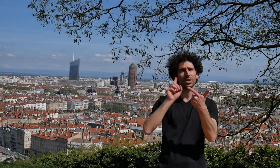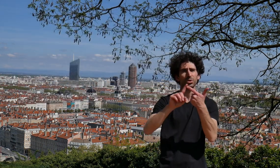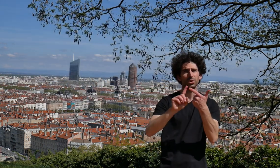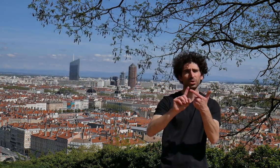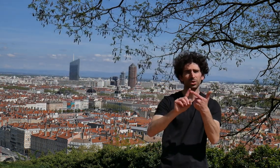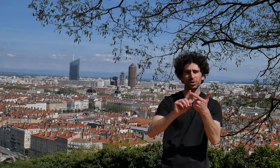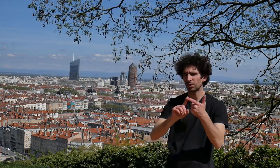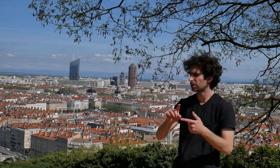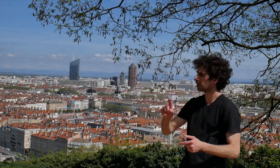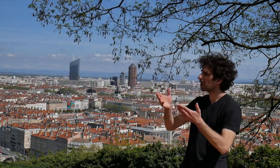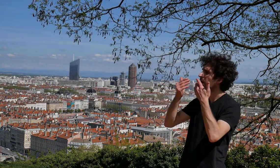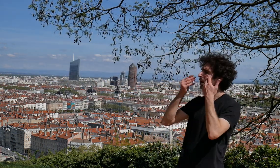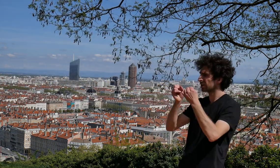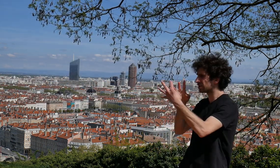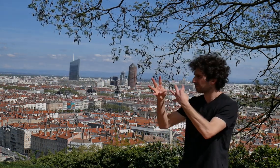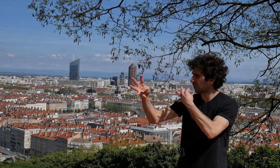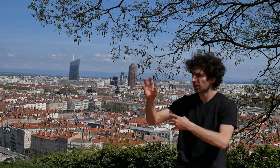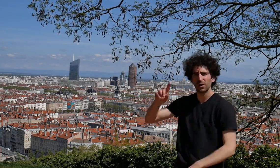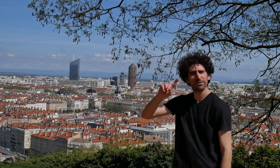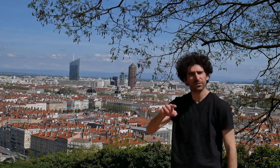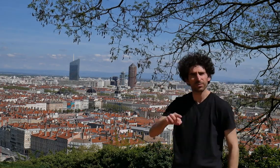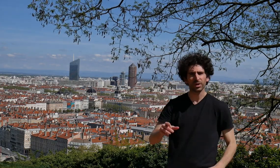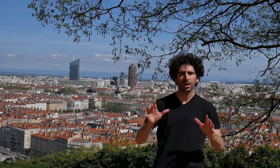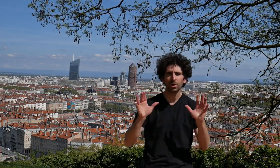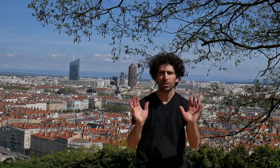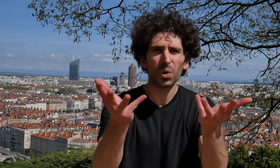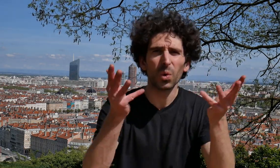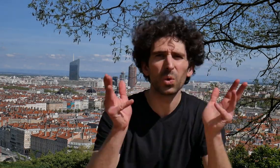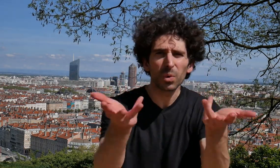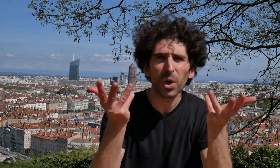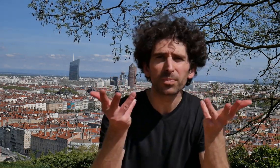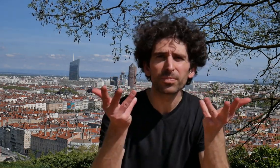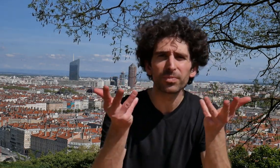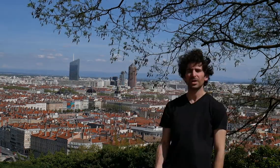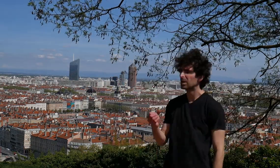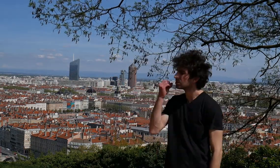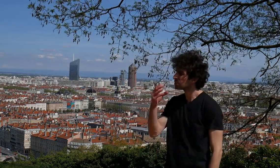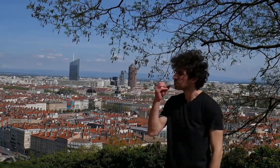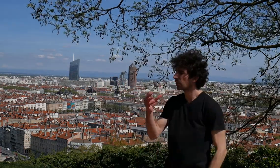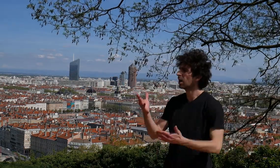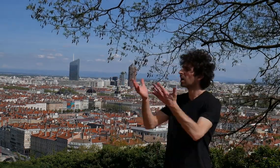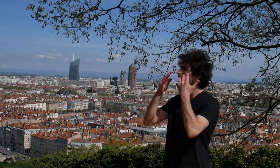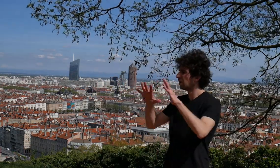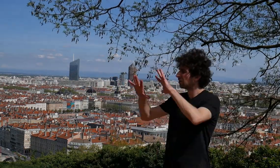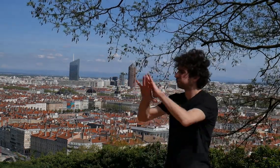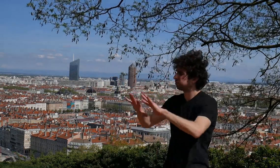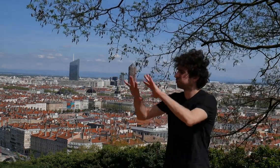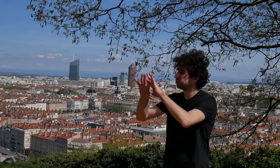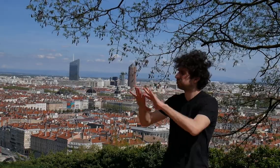2) Un air transparent est indispensable. Comment ? Souvent, l'air est trouble